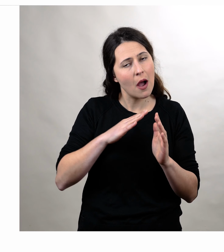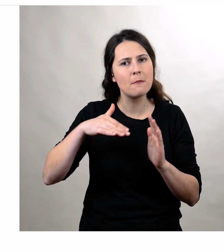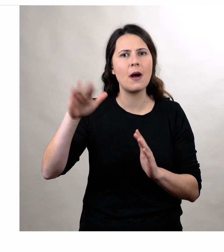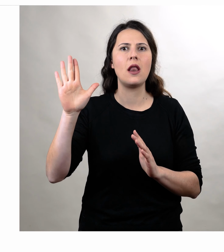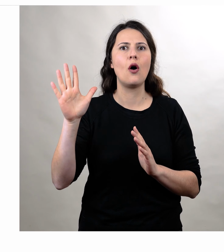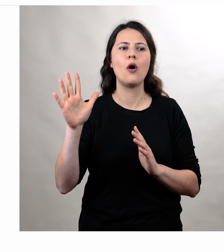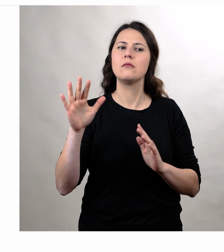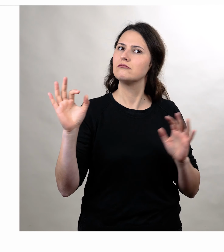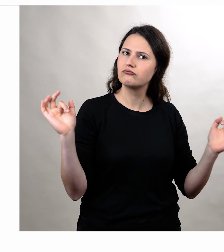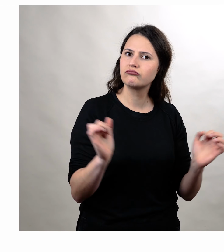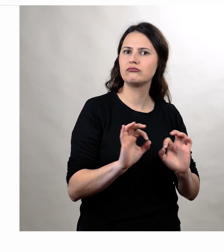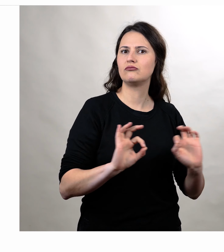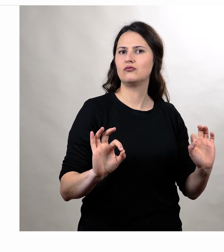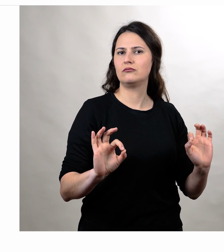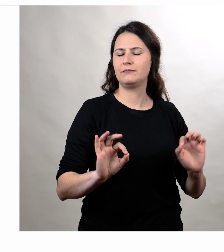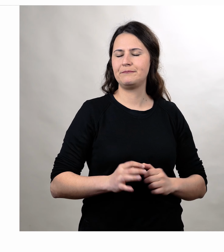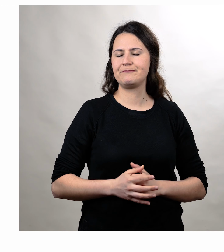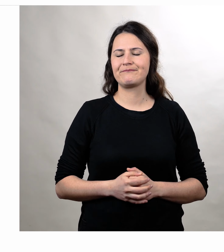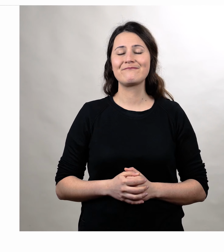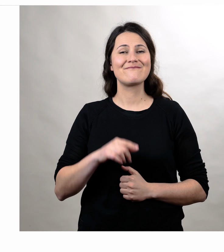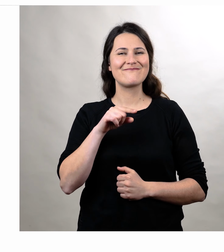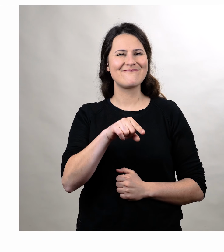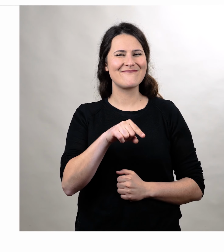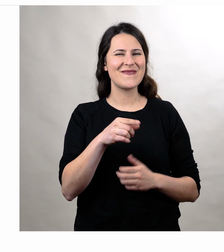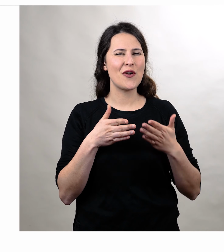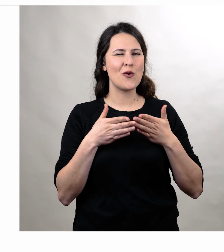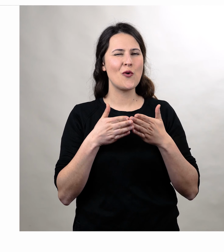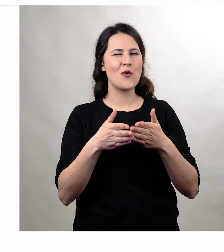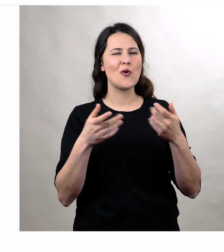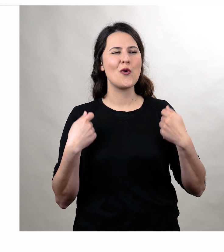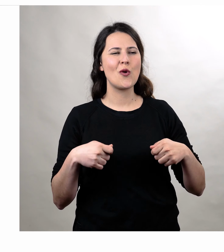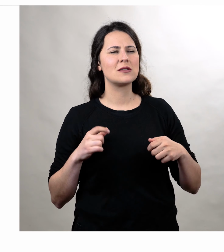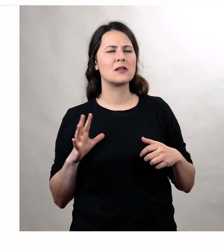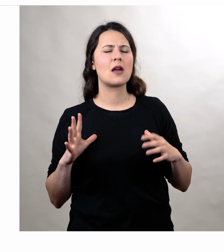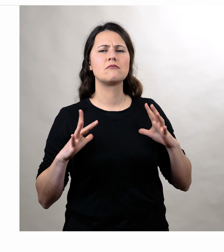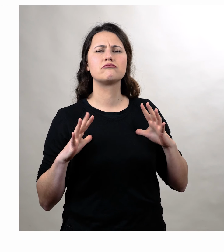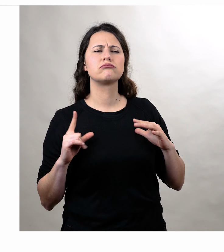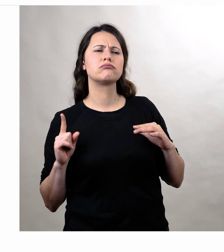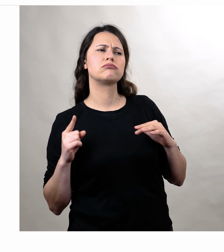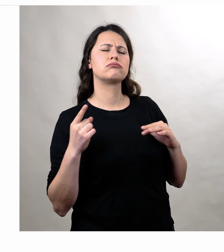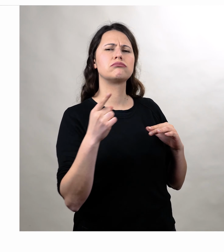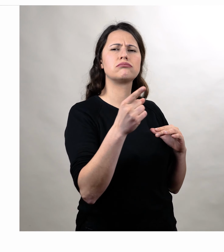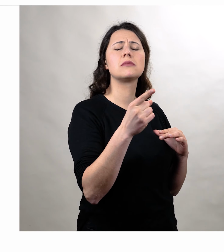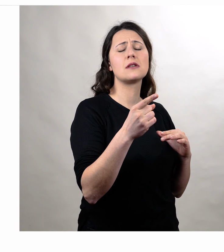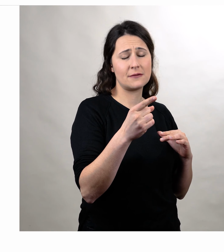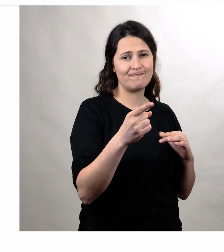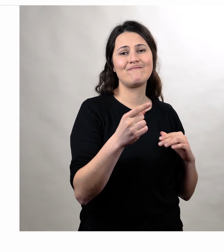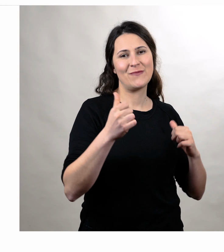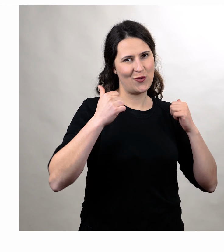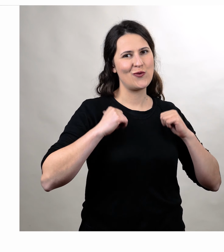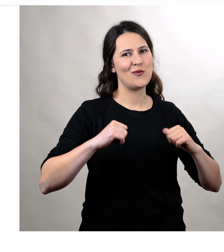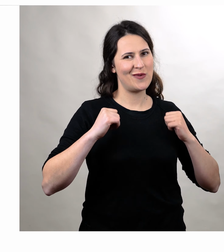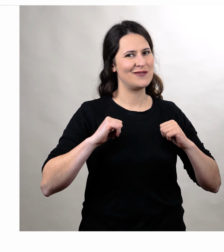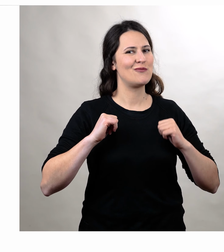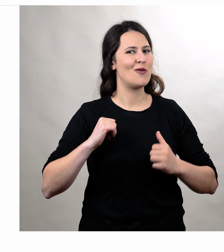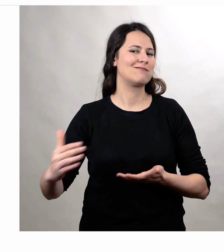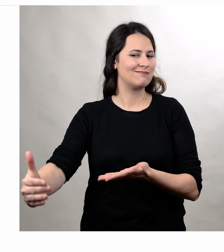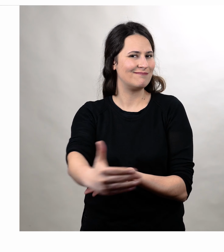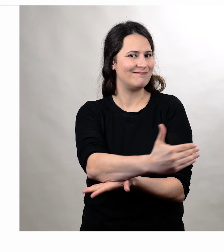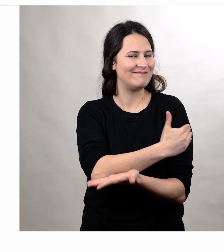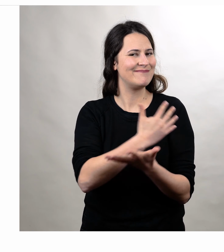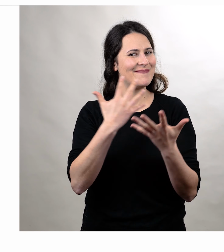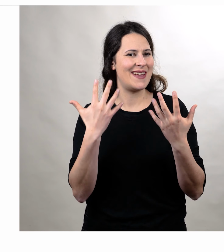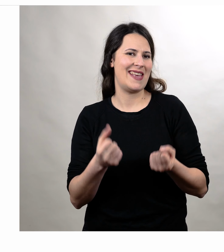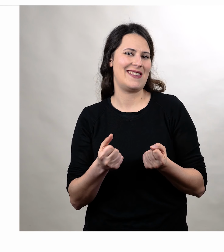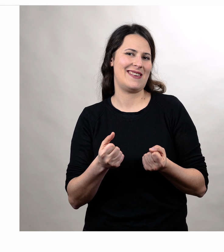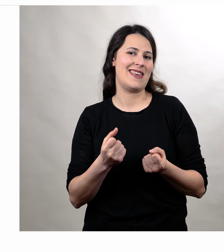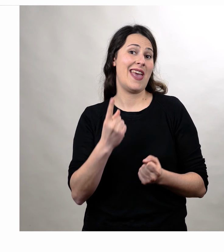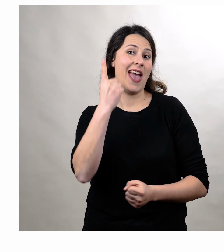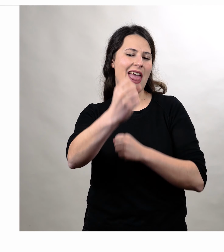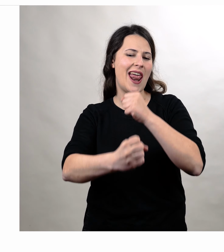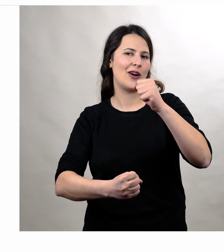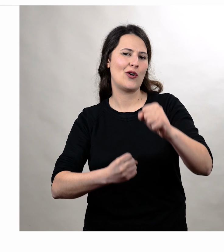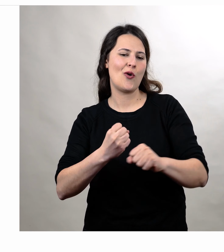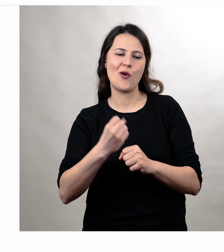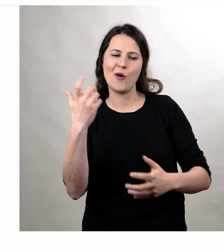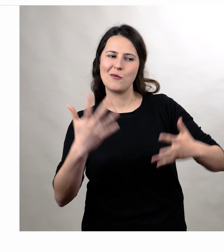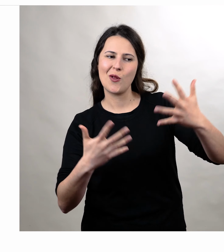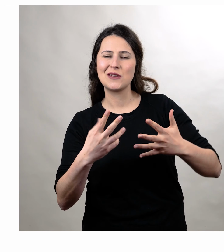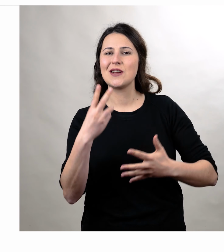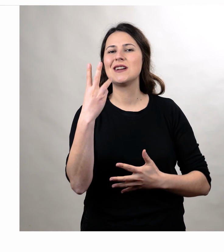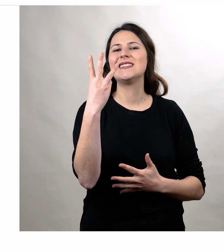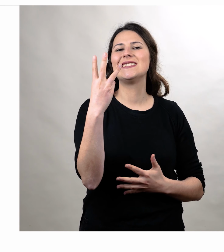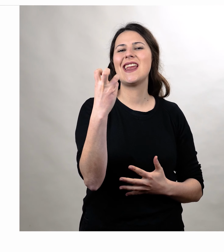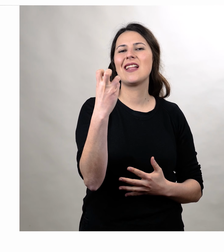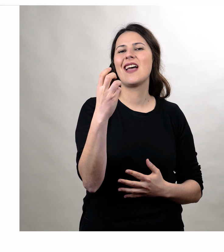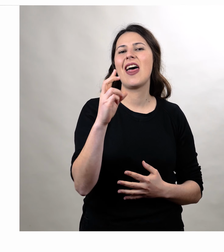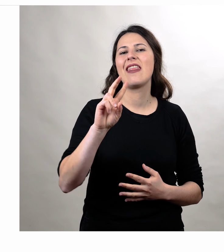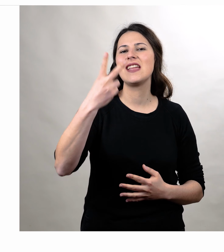Η κρουαζιέρα είναι σημαντικό μέρος του τουρισμού, με εκτιμώμενη αγορά 30 δισεκατομμυρίων δολαρίων ετησίως.